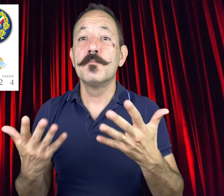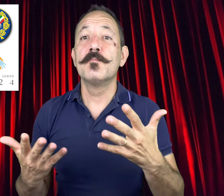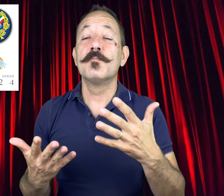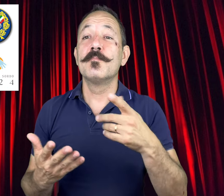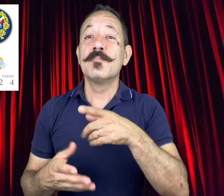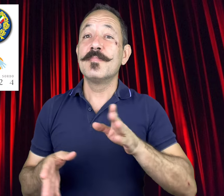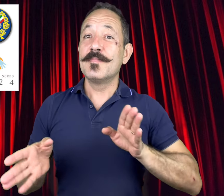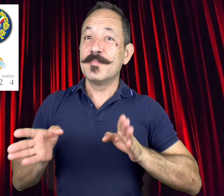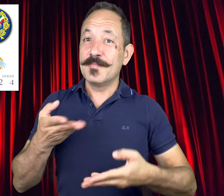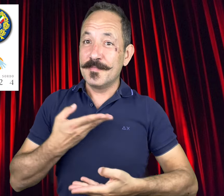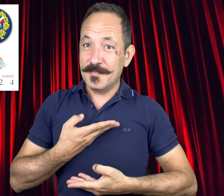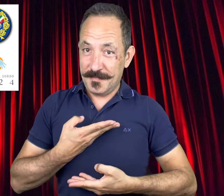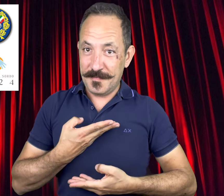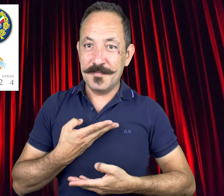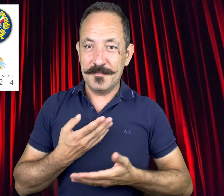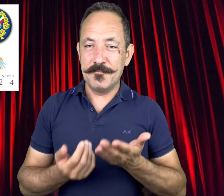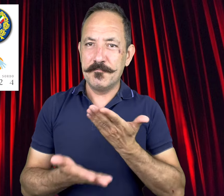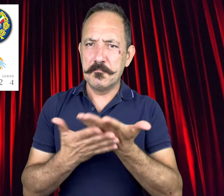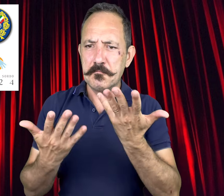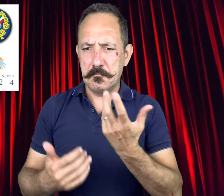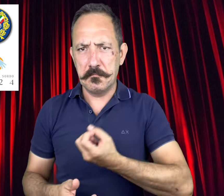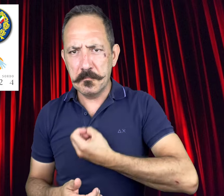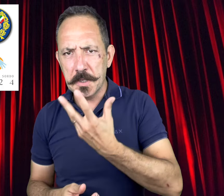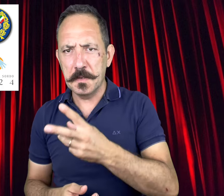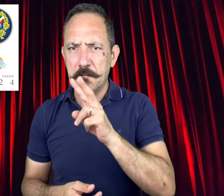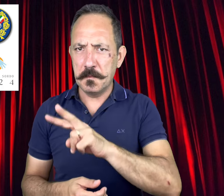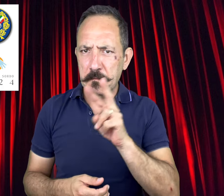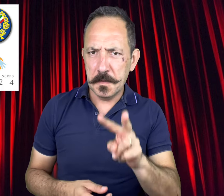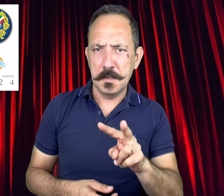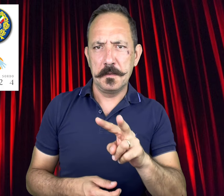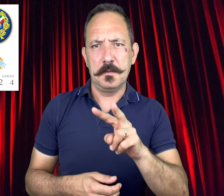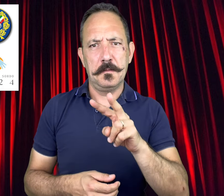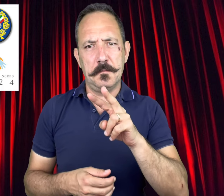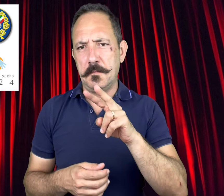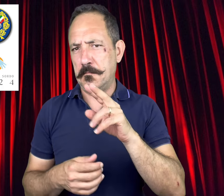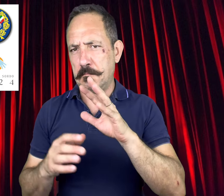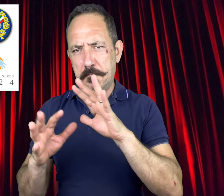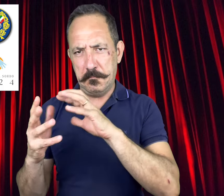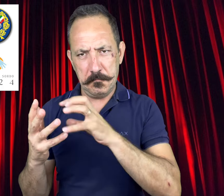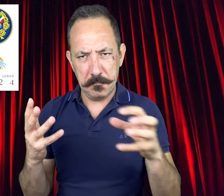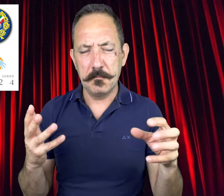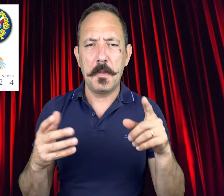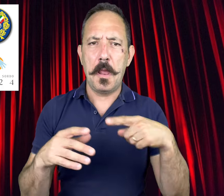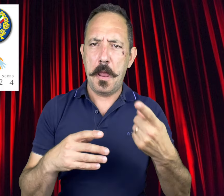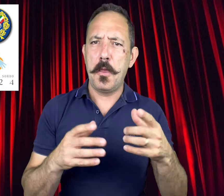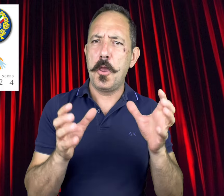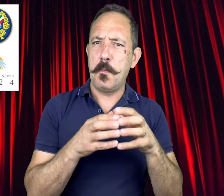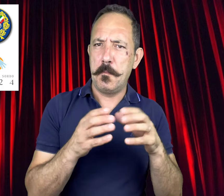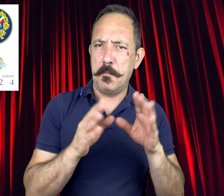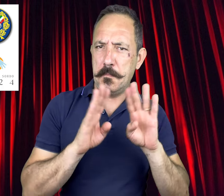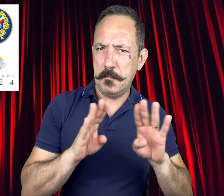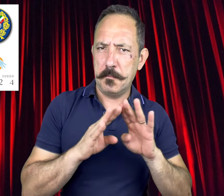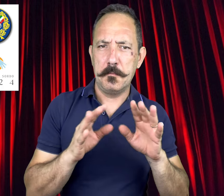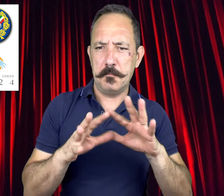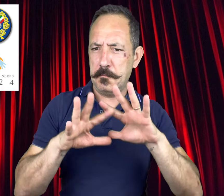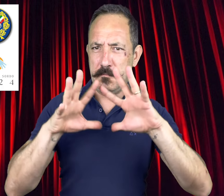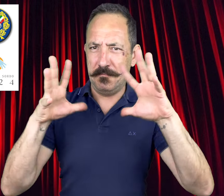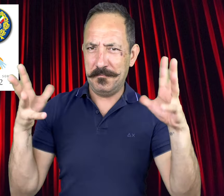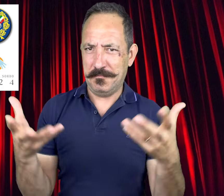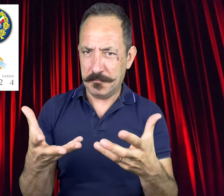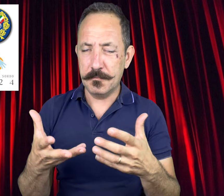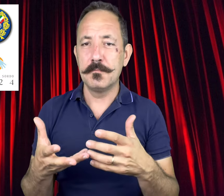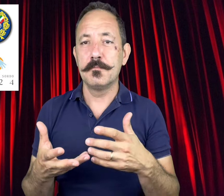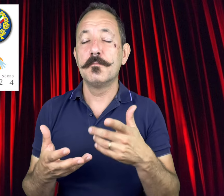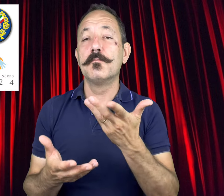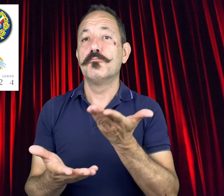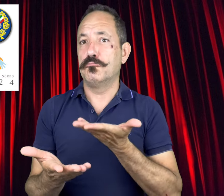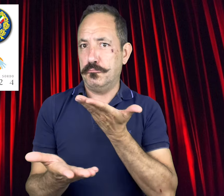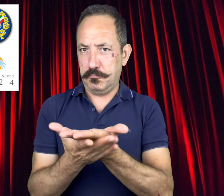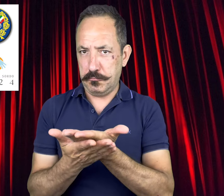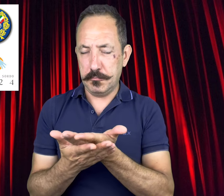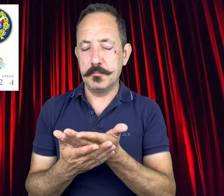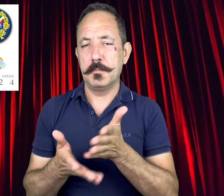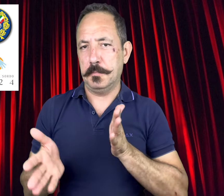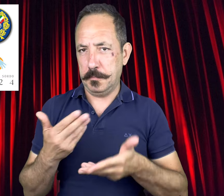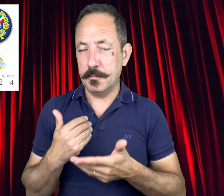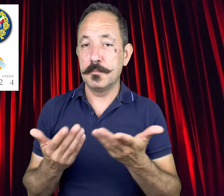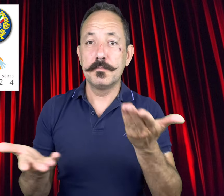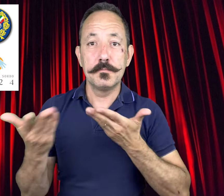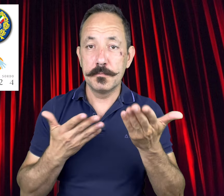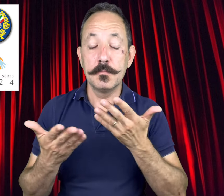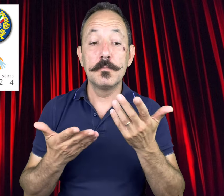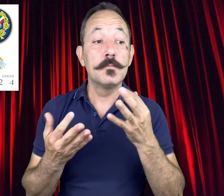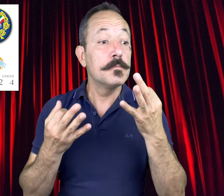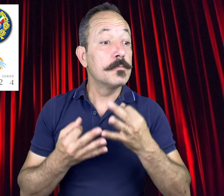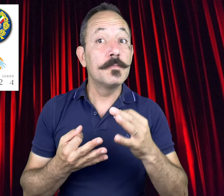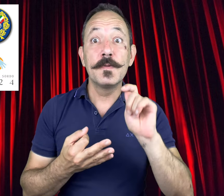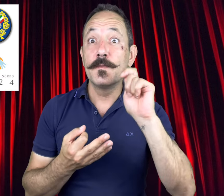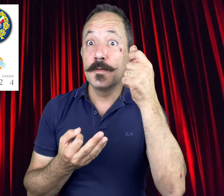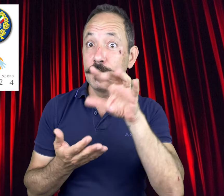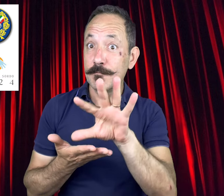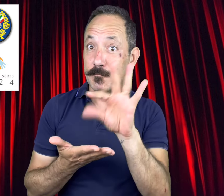Per i candidati opere teatrali al Festival delle Compagnie e/o dei Gruppi e degli attori di Poesia in LIS e di VV, chi sarà selezionato